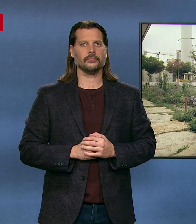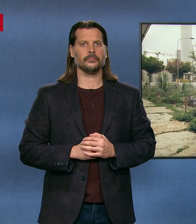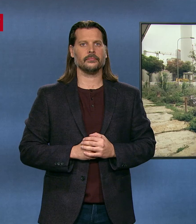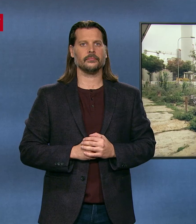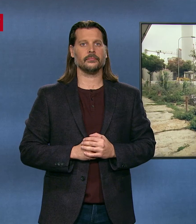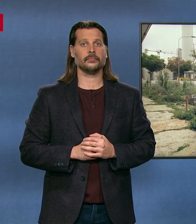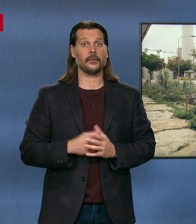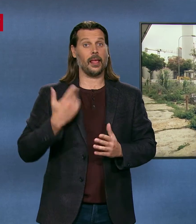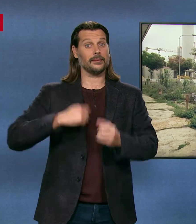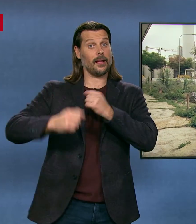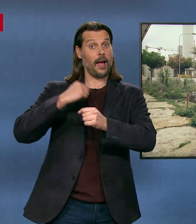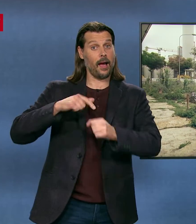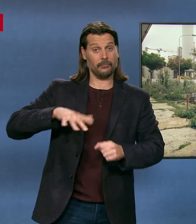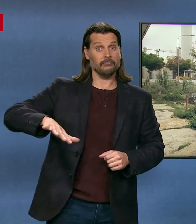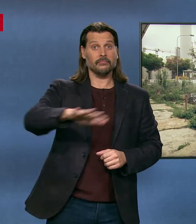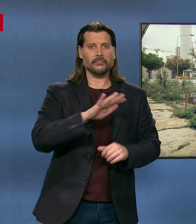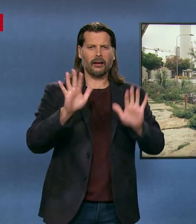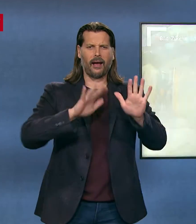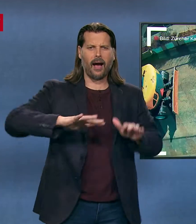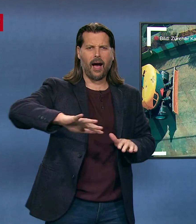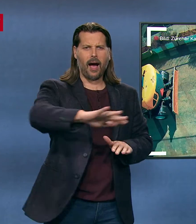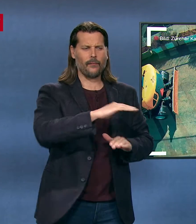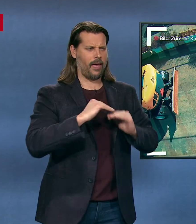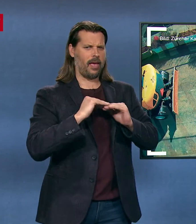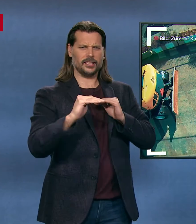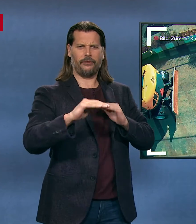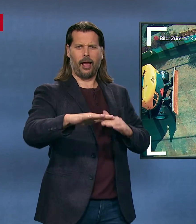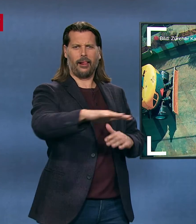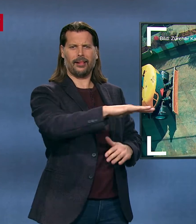Vor einem halben Jahr war es hier noch grau, es war alles asphaltiert.